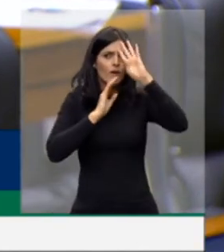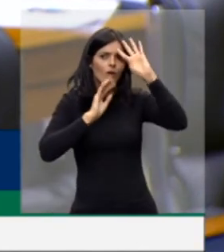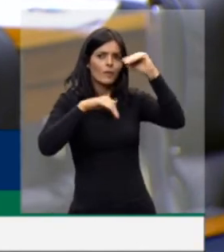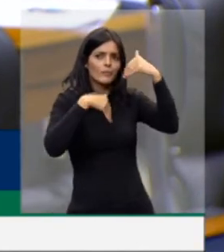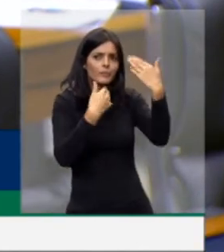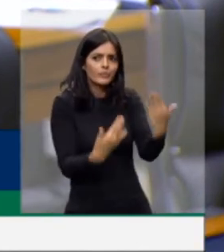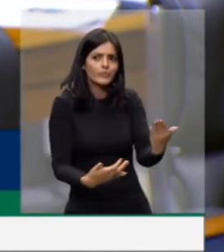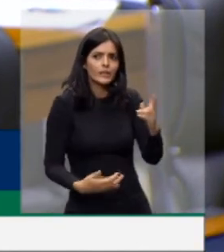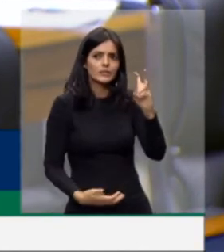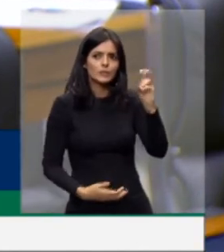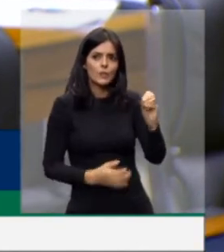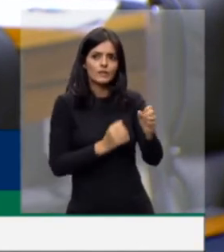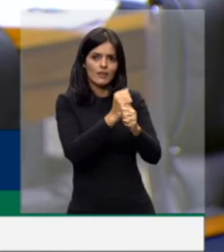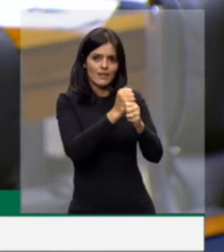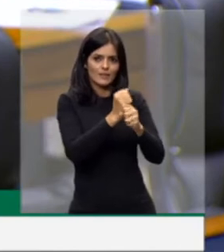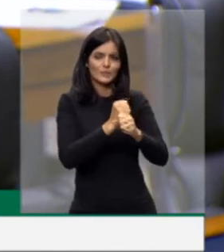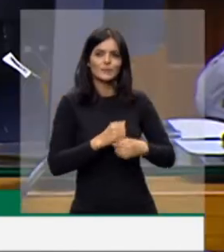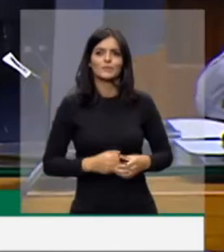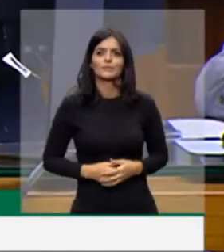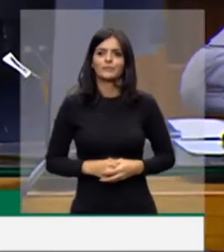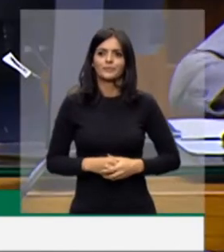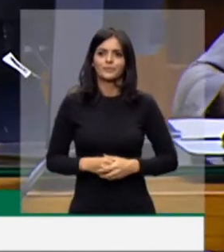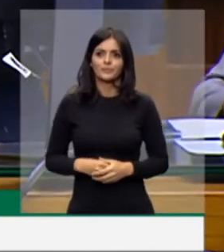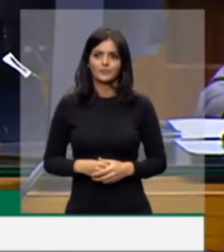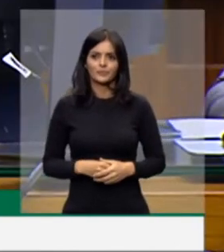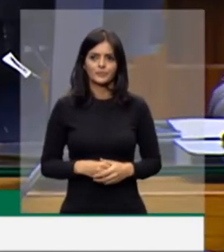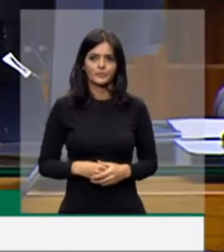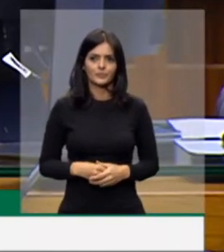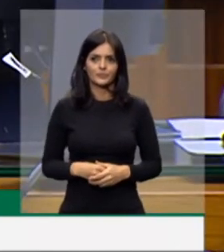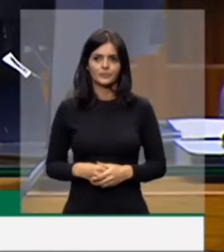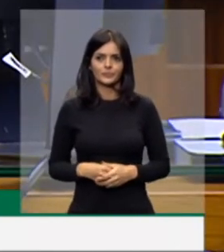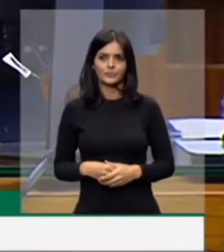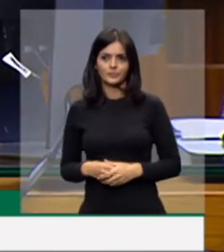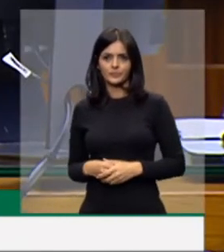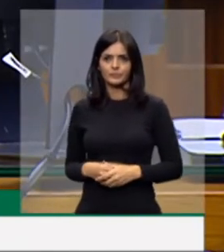SANTANA, NA COMUNIDADE QUE É CIDADE NOVA E NESSE MOMENTO ESTÁ SENDO AQUI HOMENAGEADA